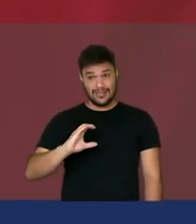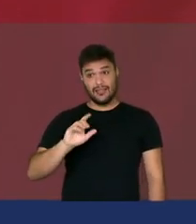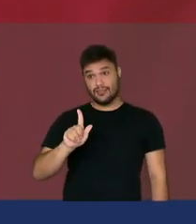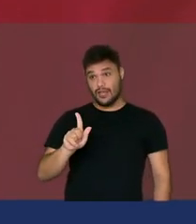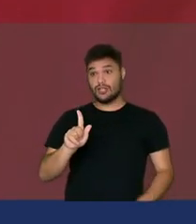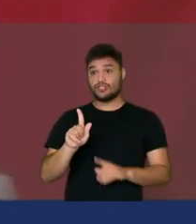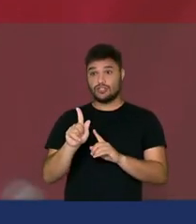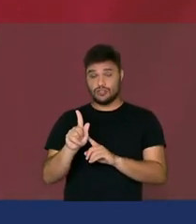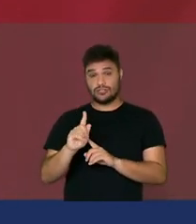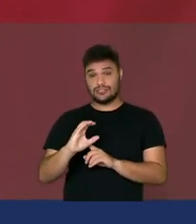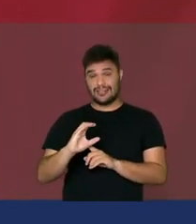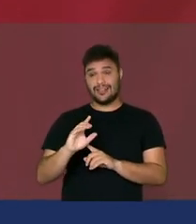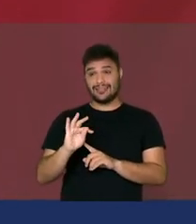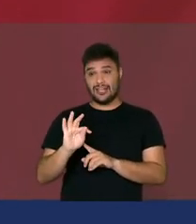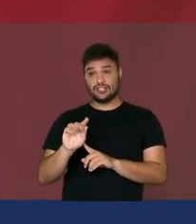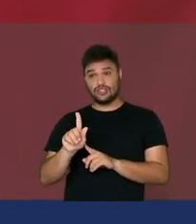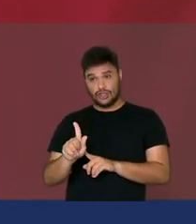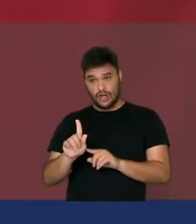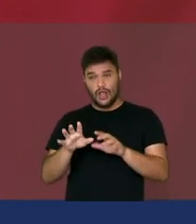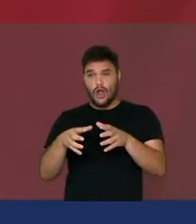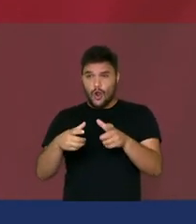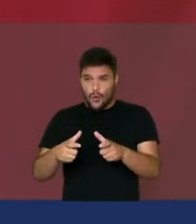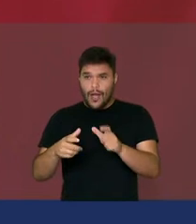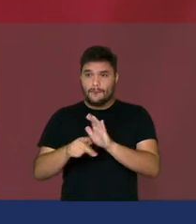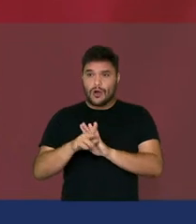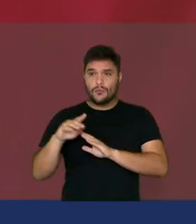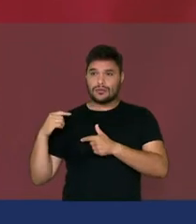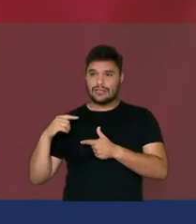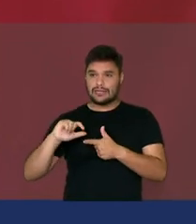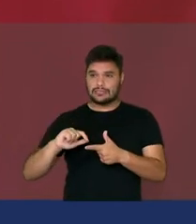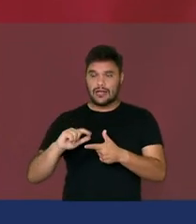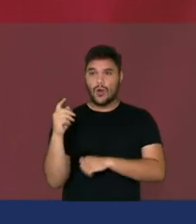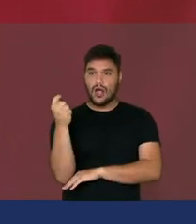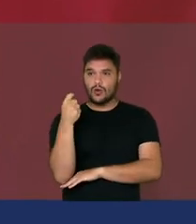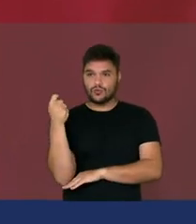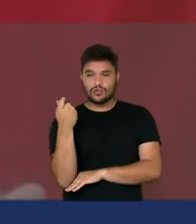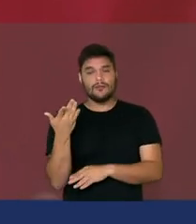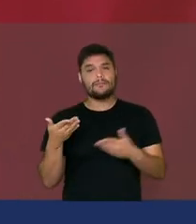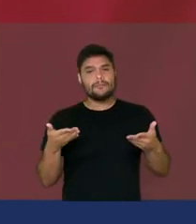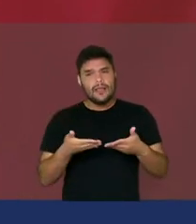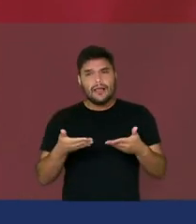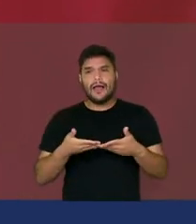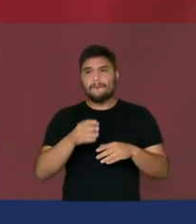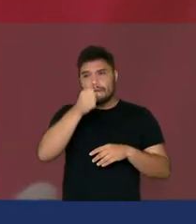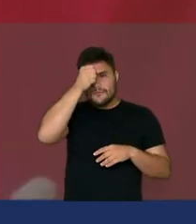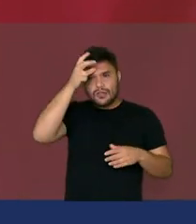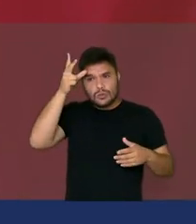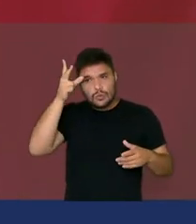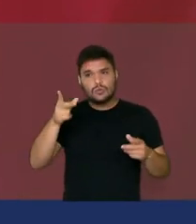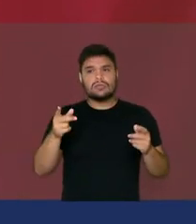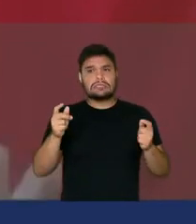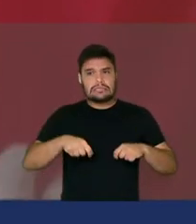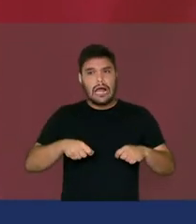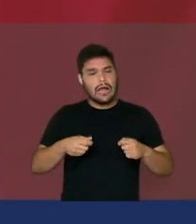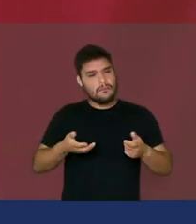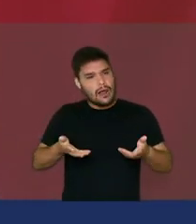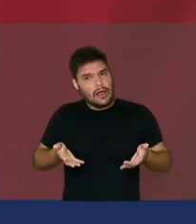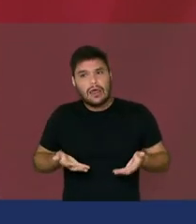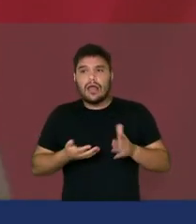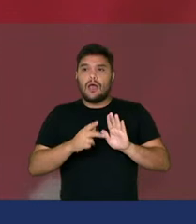AS TRADIÇÕES, OS NOSSOS C T G PODE SE CREDENCIAR NESSE PROJETO, MAS PREFEITURAS SE APRESENTAREM PARA TAMBÉM COLOCAREM ALI OS SEUS